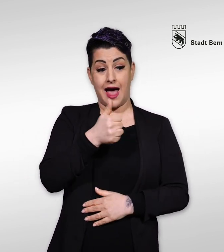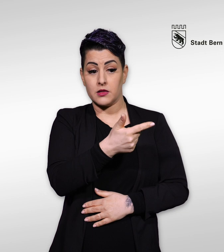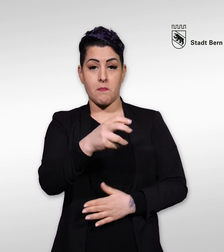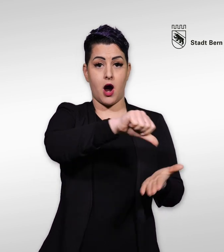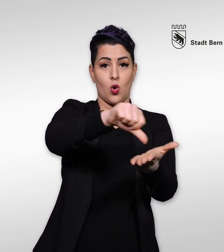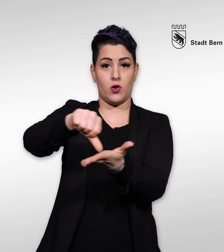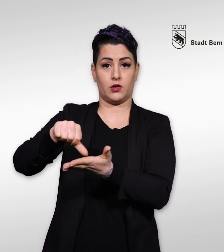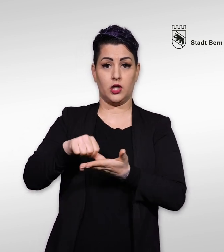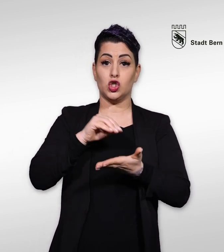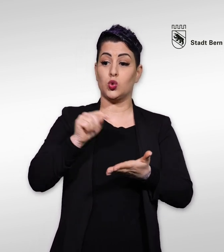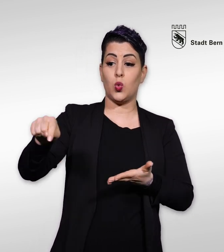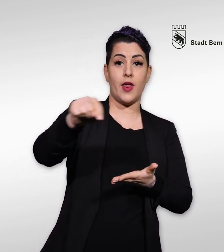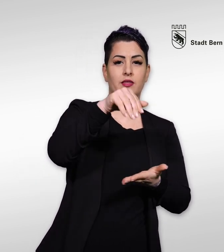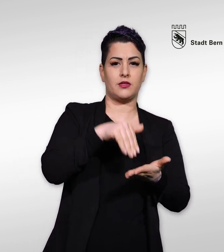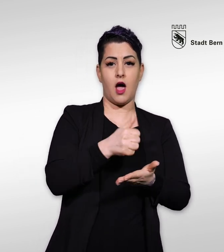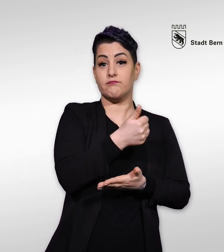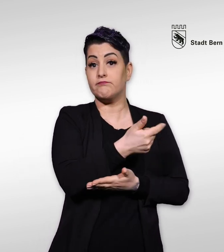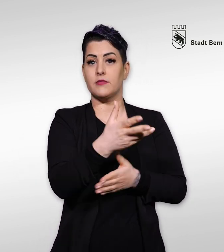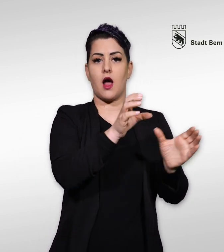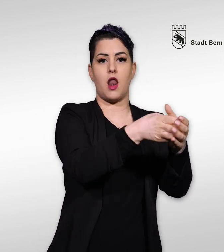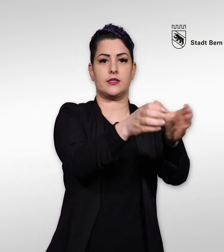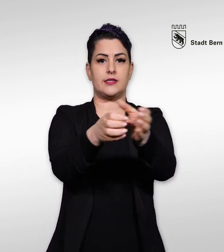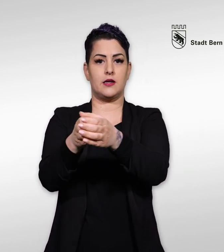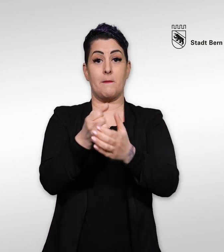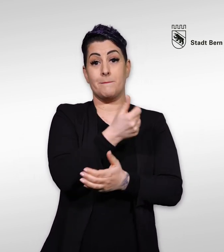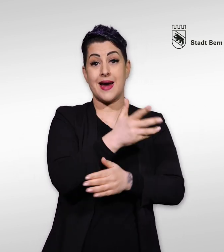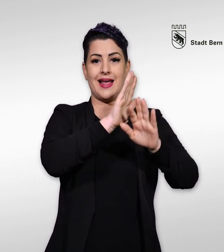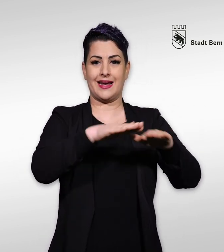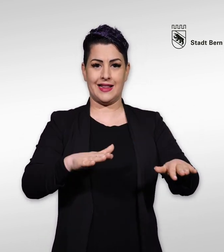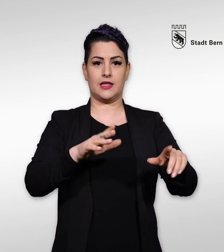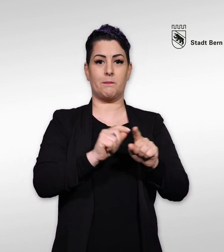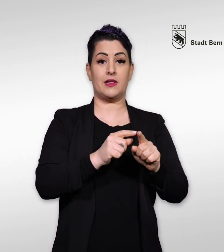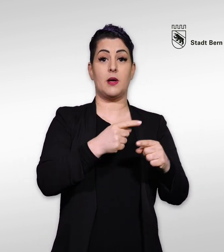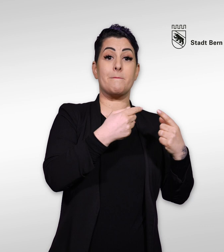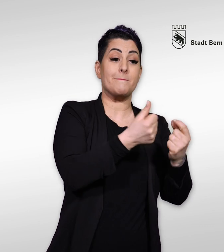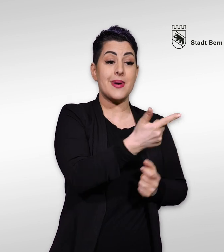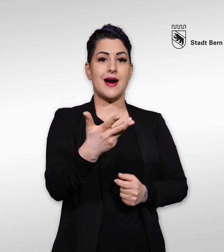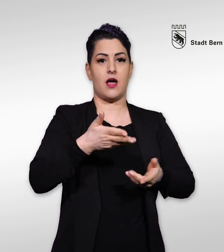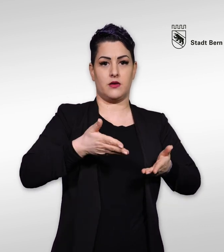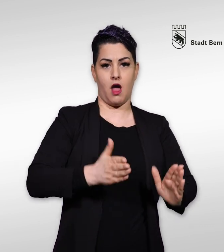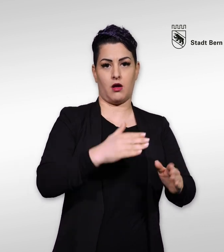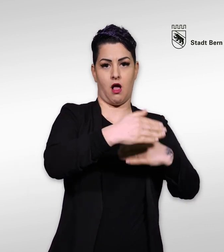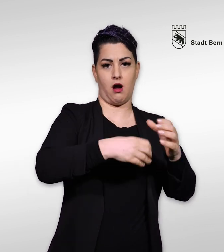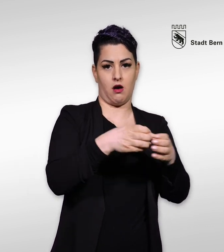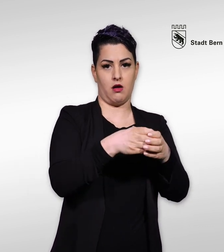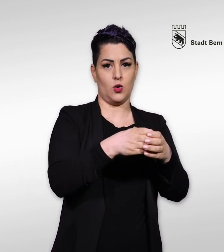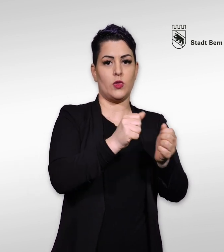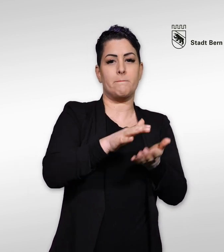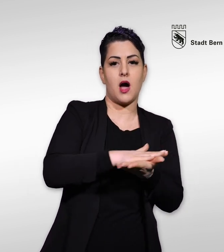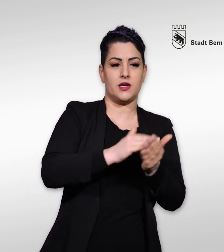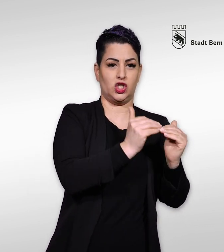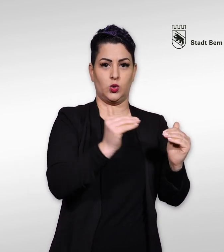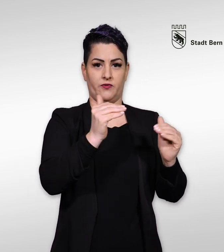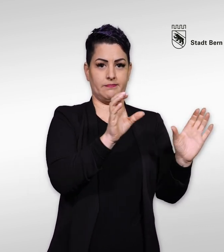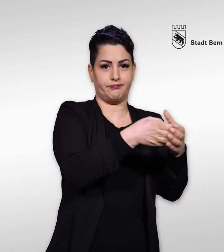An einigen Standorten gibt es Klassen mit mehreren Jahrgängen und Basisstufen.